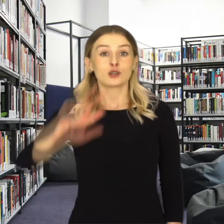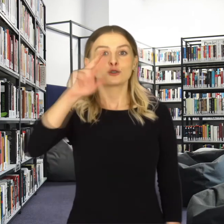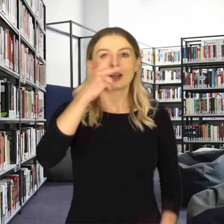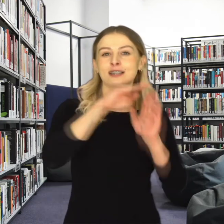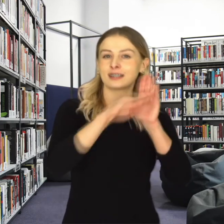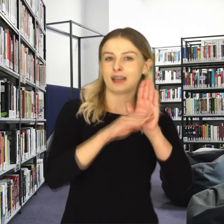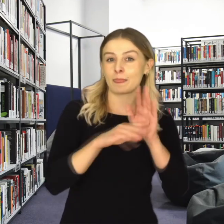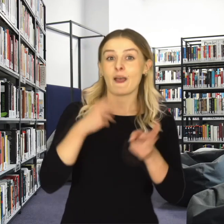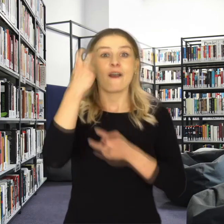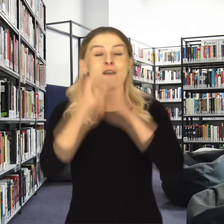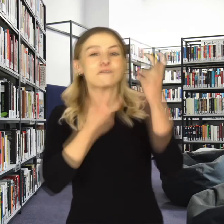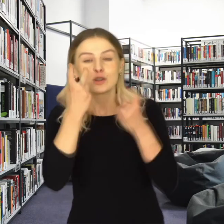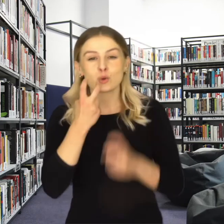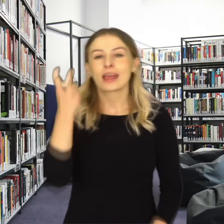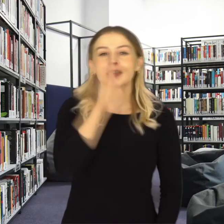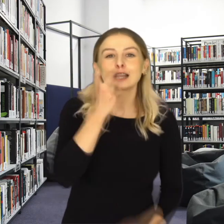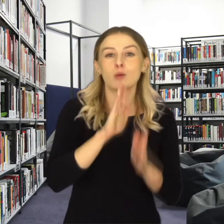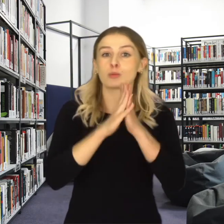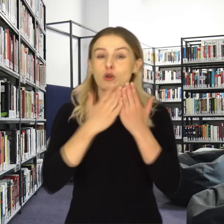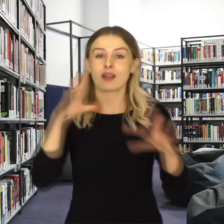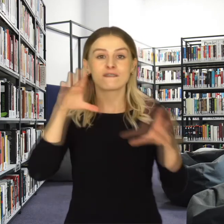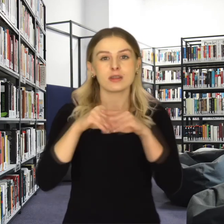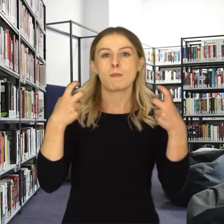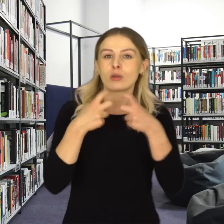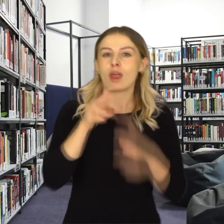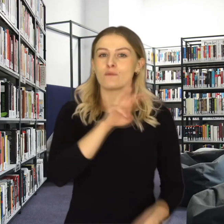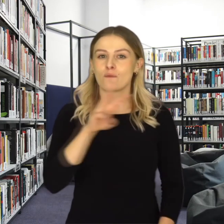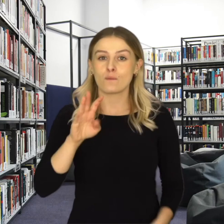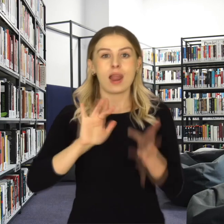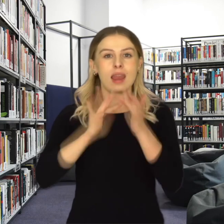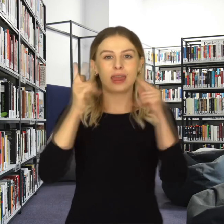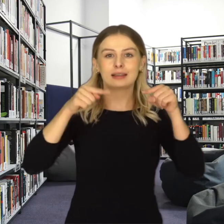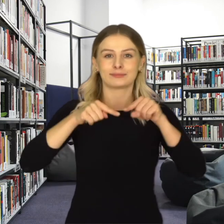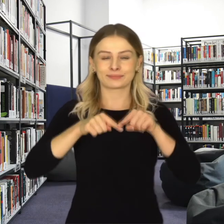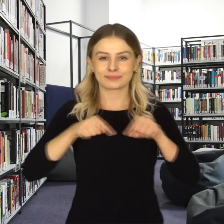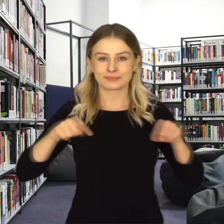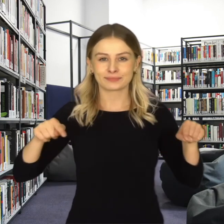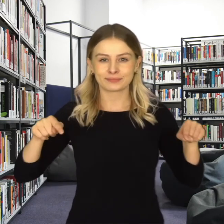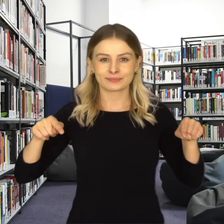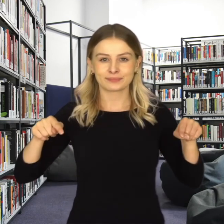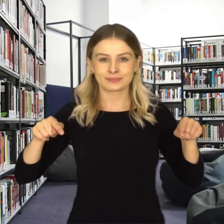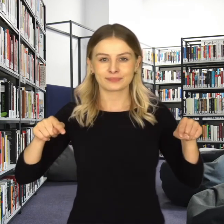Krok 3 - wyszukaj interesującą Cię pozycję w katalogu online na stronie www.wbpg.org.pl